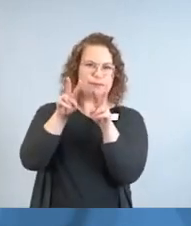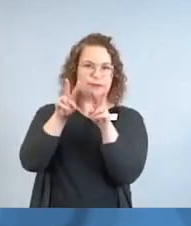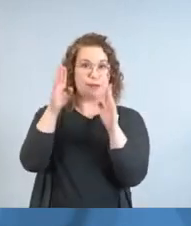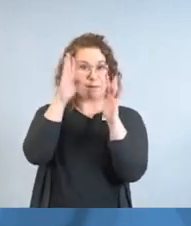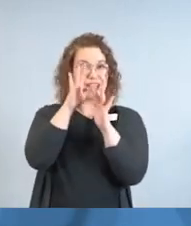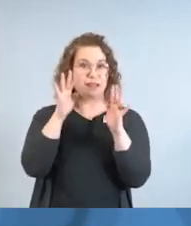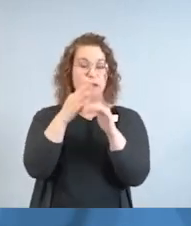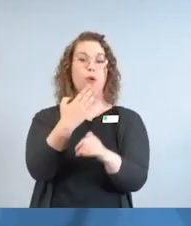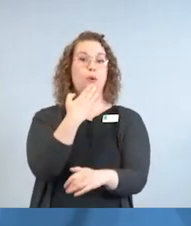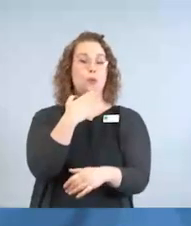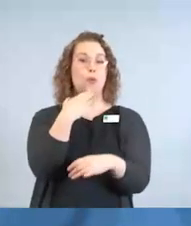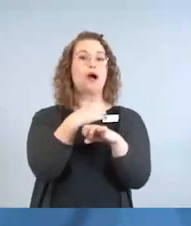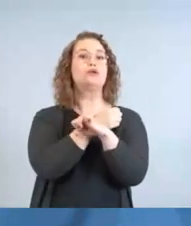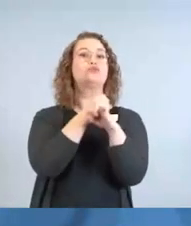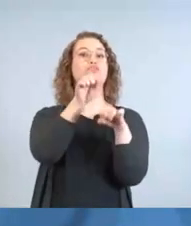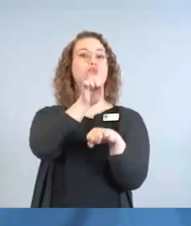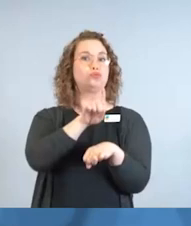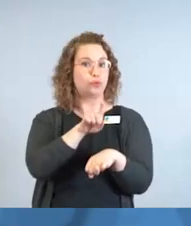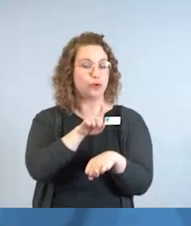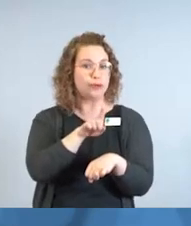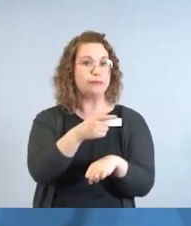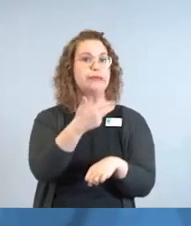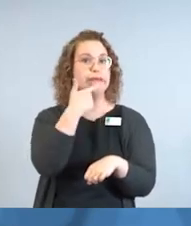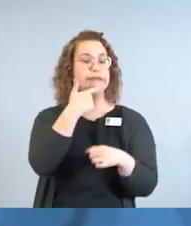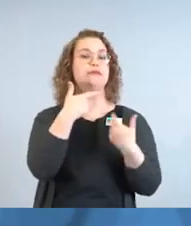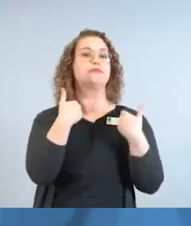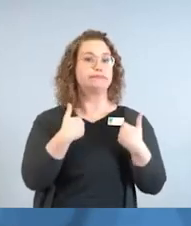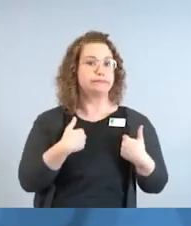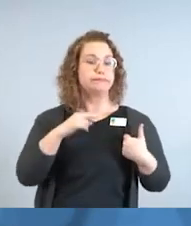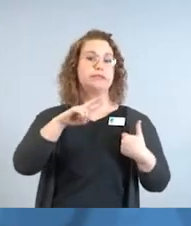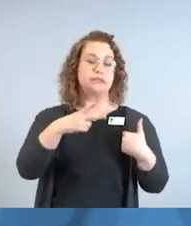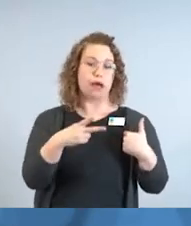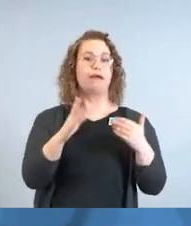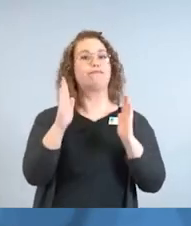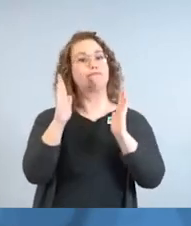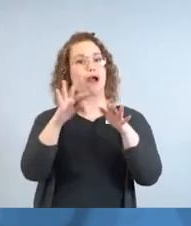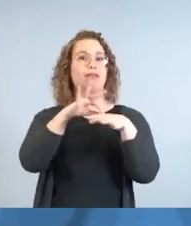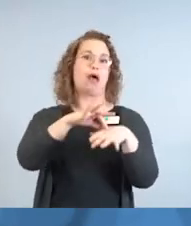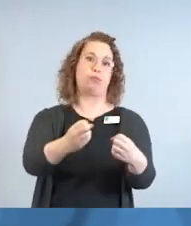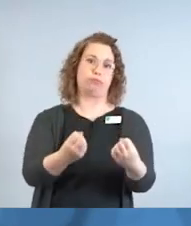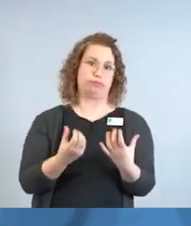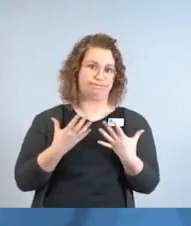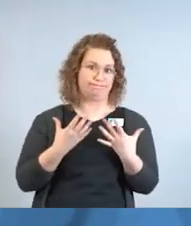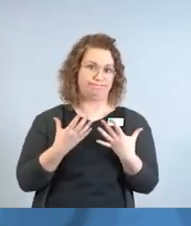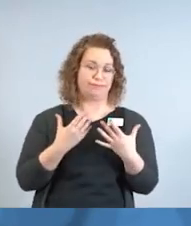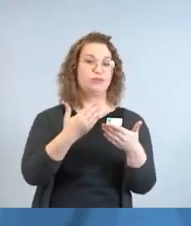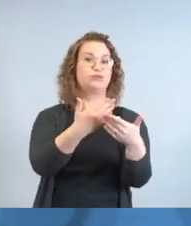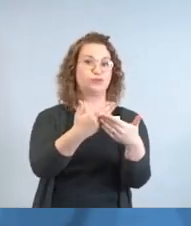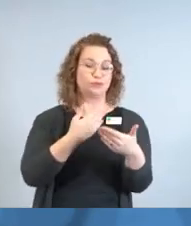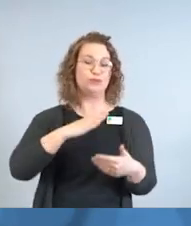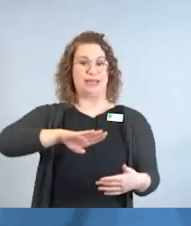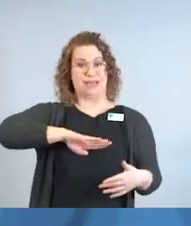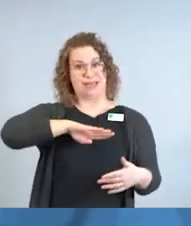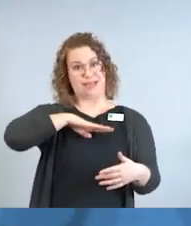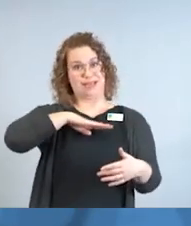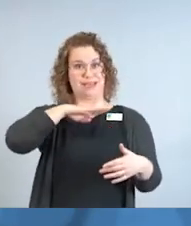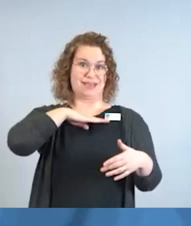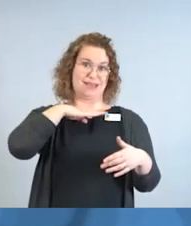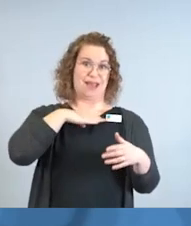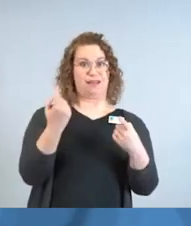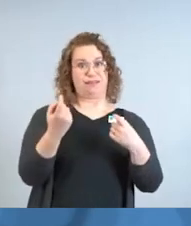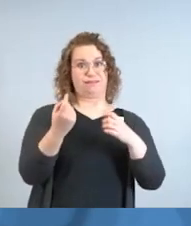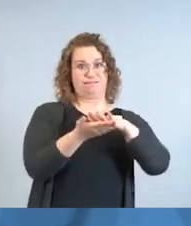kuolemanriskissä tai vakavan taudin riskissä, ja sen vuoksi on valittu tämä ikäperusteinen, että tullaan iässä ylhäältä alaspäin.